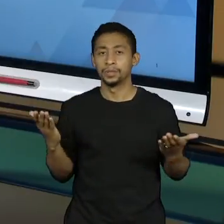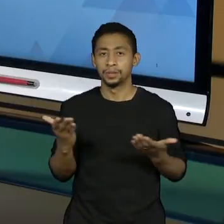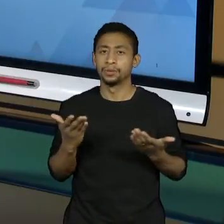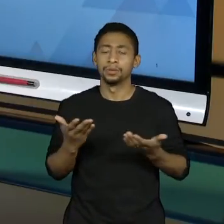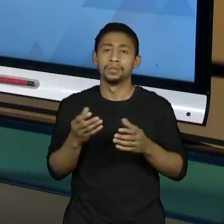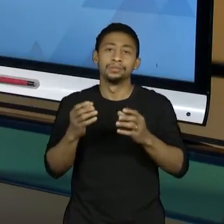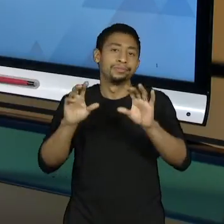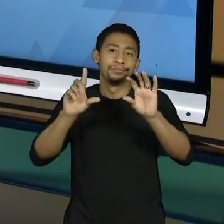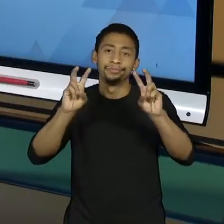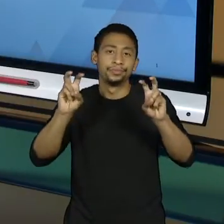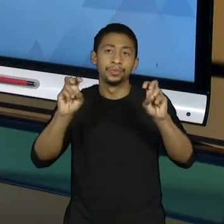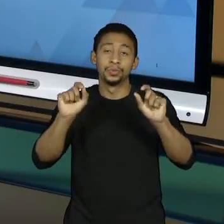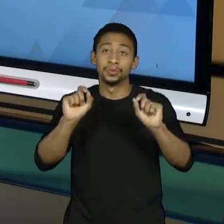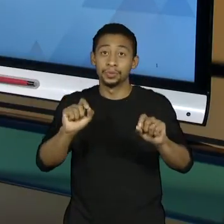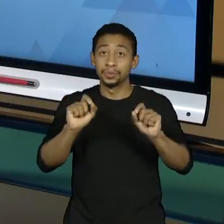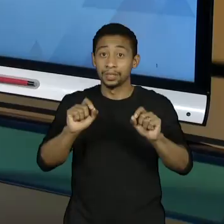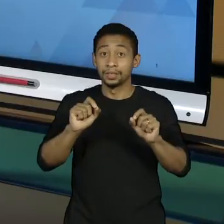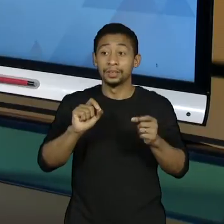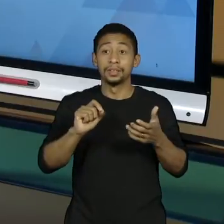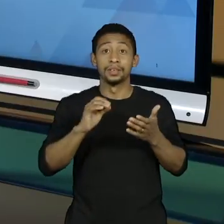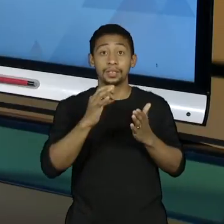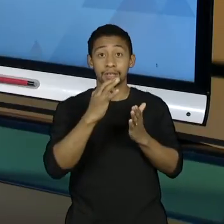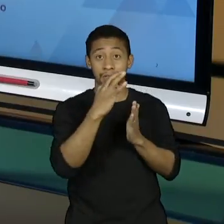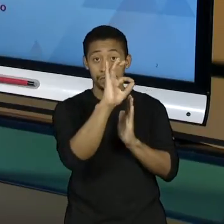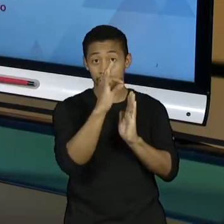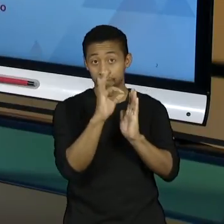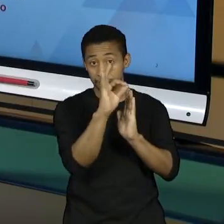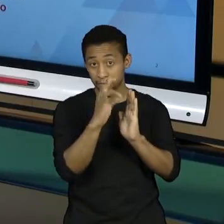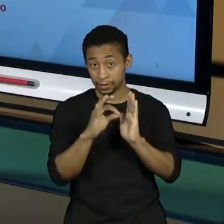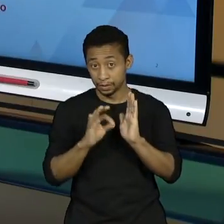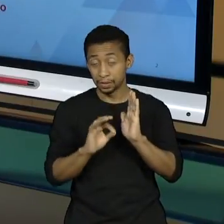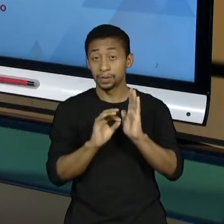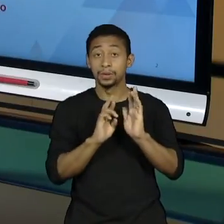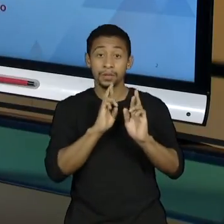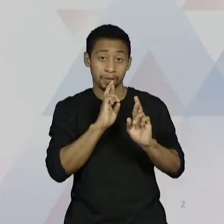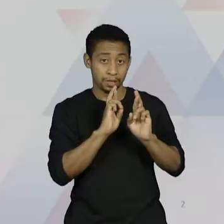APRESENTAÇÃO DOS RESULTADOS. O NOSSO CRONOGRAMA,